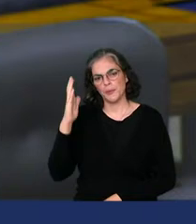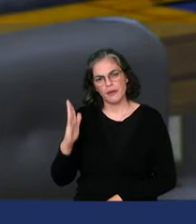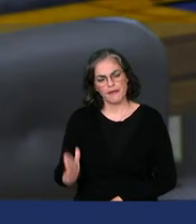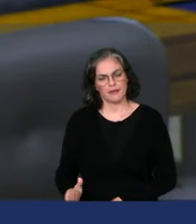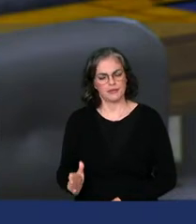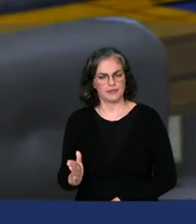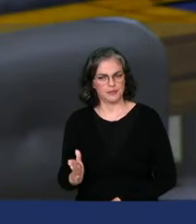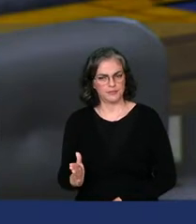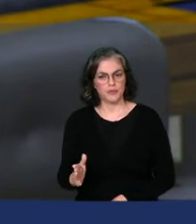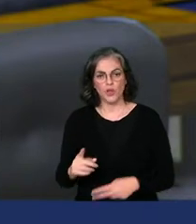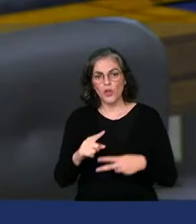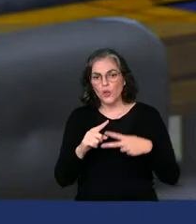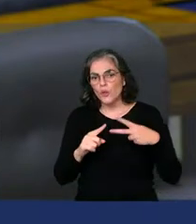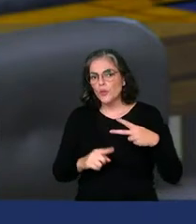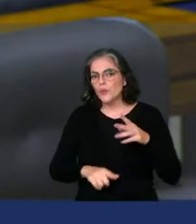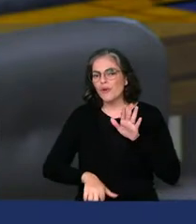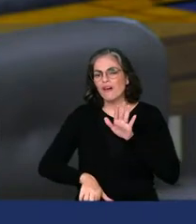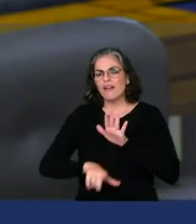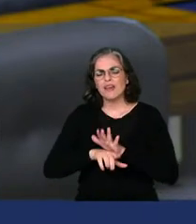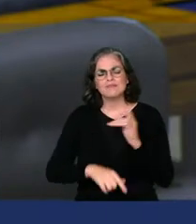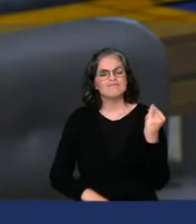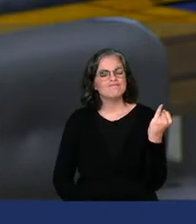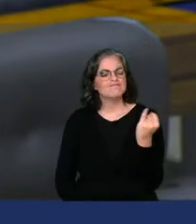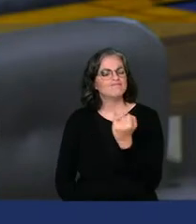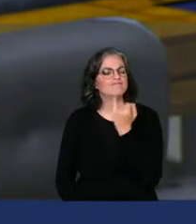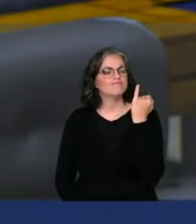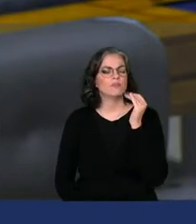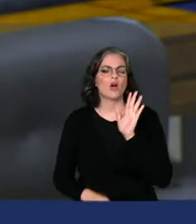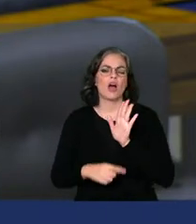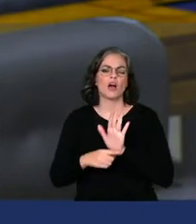CONTRIBUIÇÃO DAS DUAS LEIS, DESSAS DUAS LEGISLAÇÕES FOI IMENSA DA SOCIEDADE BRASILEIRA. TANTO A LEI PAULO